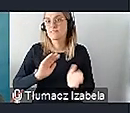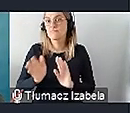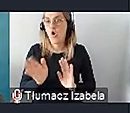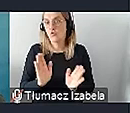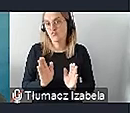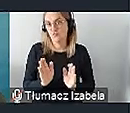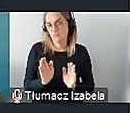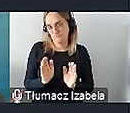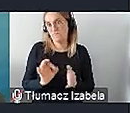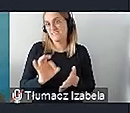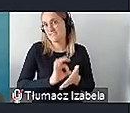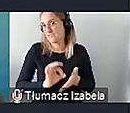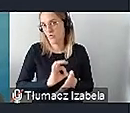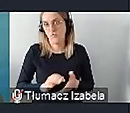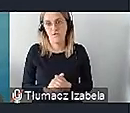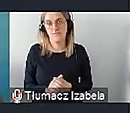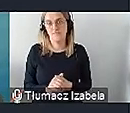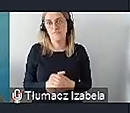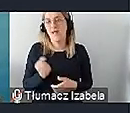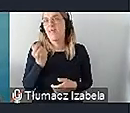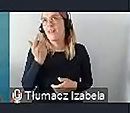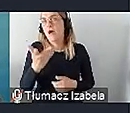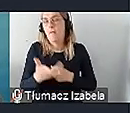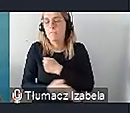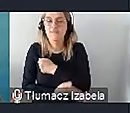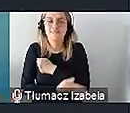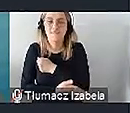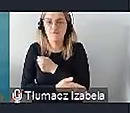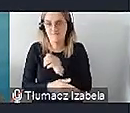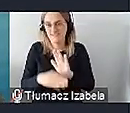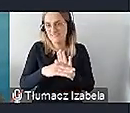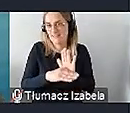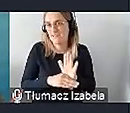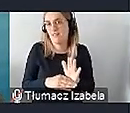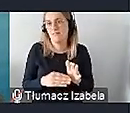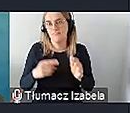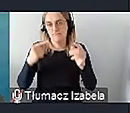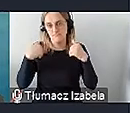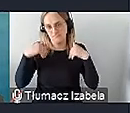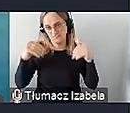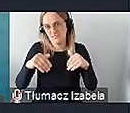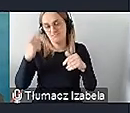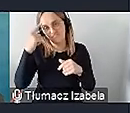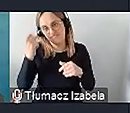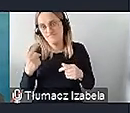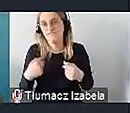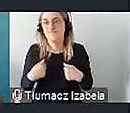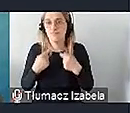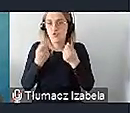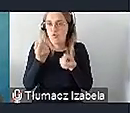Bardzo proste metody. Kwestia kilku zasad, które warto sobie przyswoić. Kwestia inspiracji, na pewno troszkę praktyki.